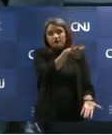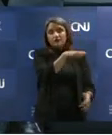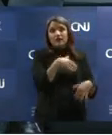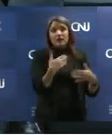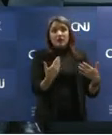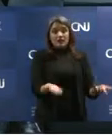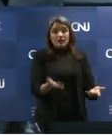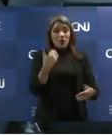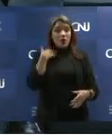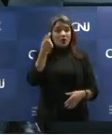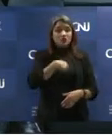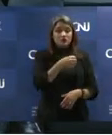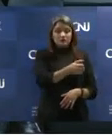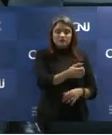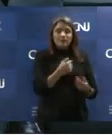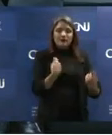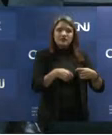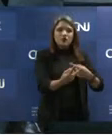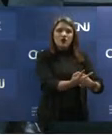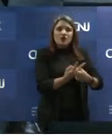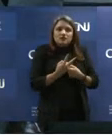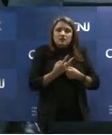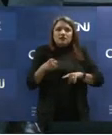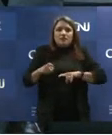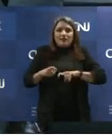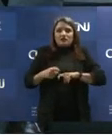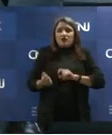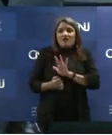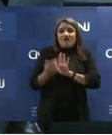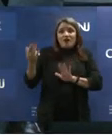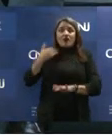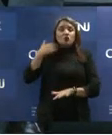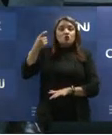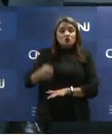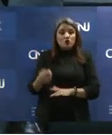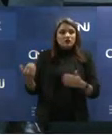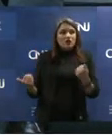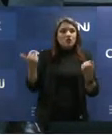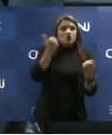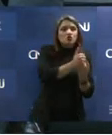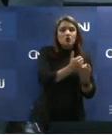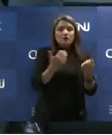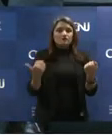Vários foram os magistrados que, em substituição, atuaram na unidade.